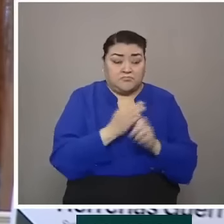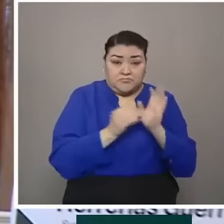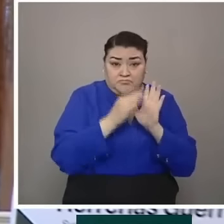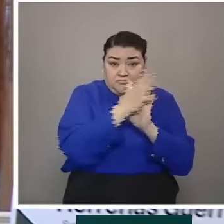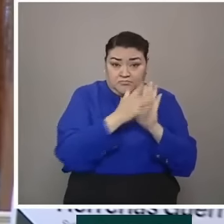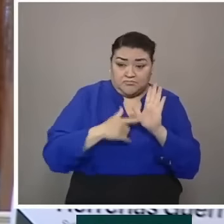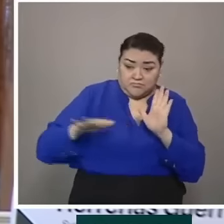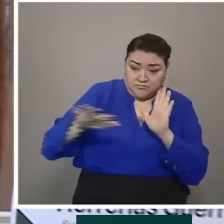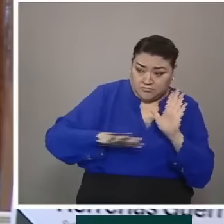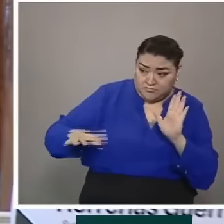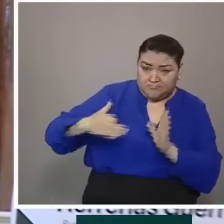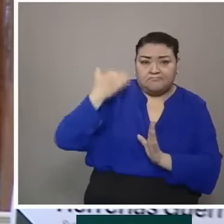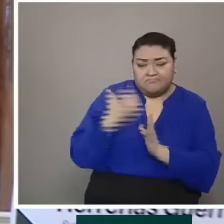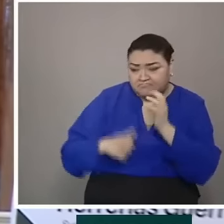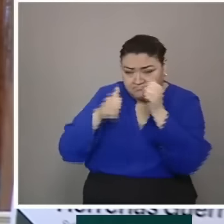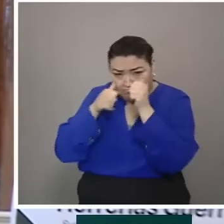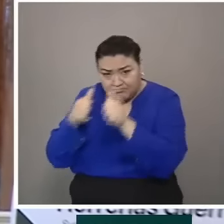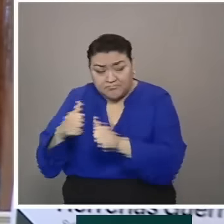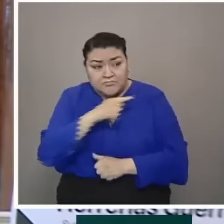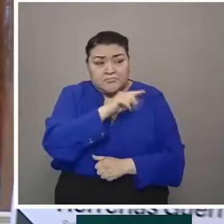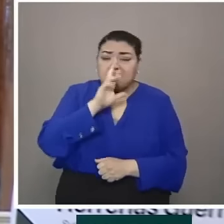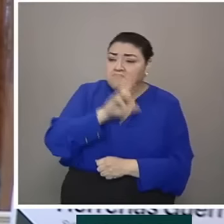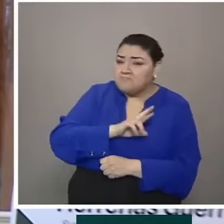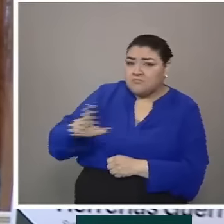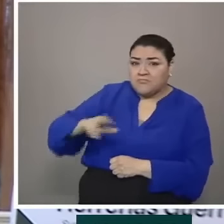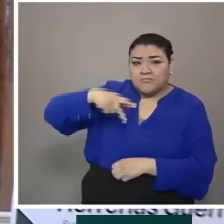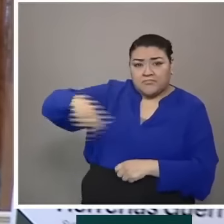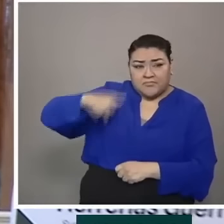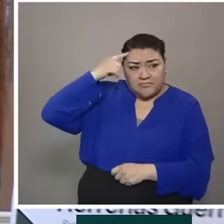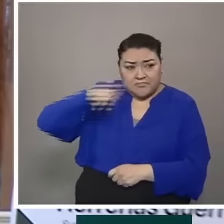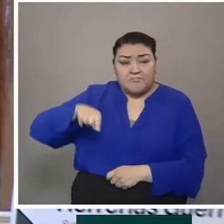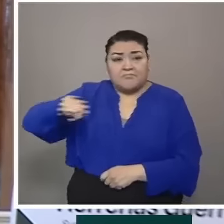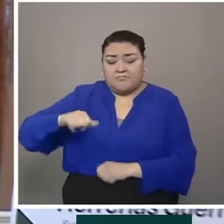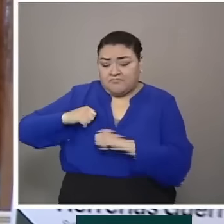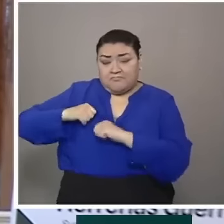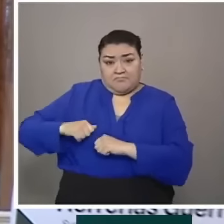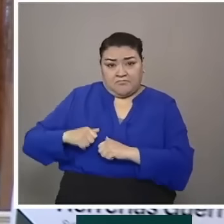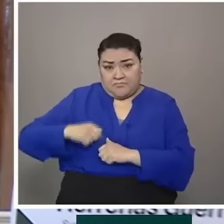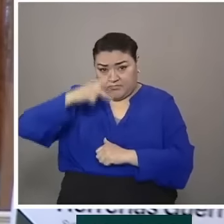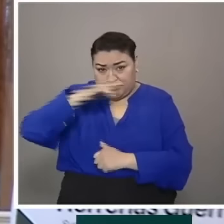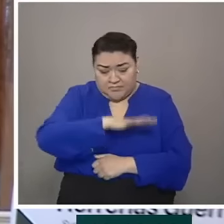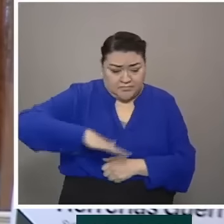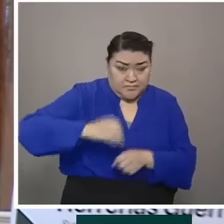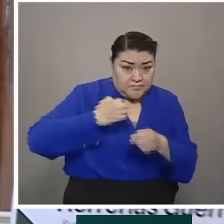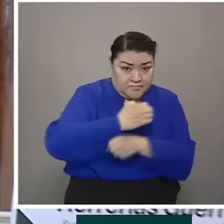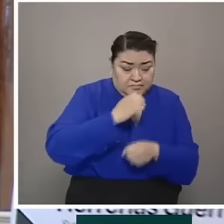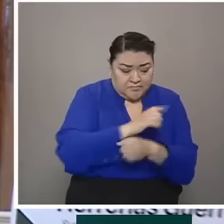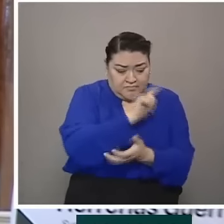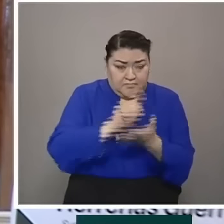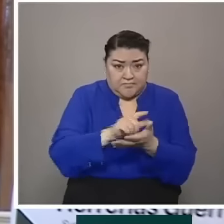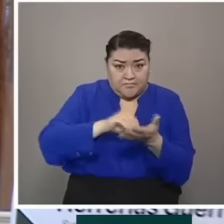omitir pronunciarse sobre la forma en que el orden jurídico estatal garantizará los derechos de los